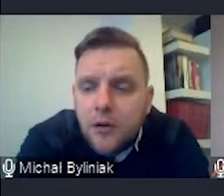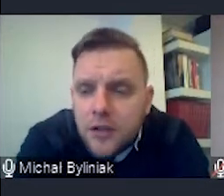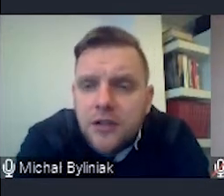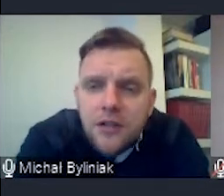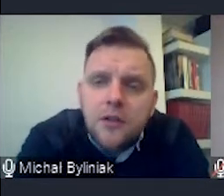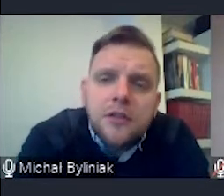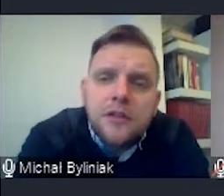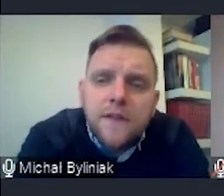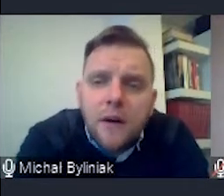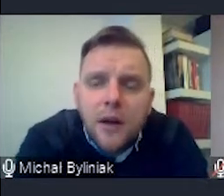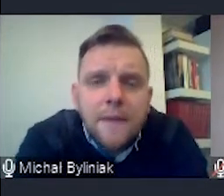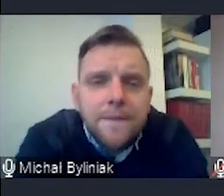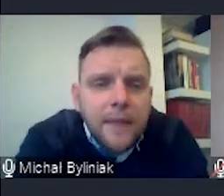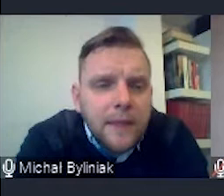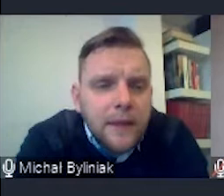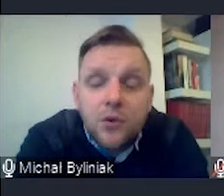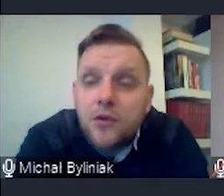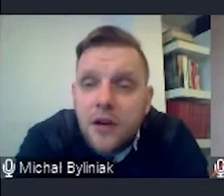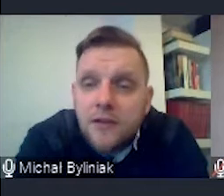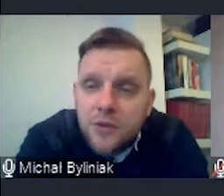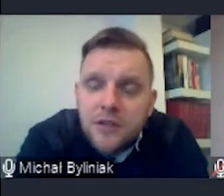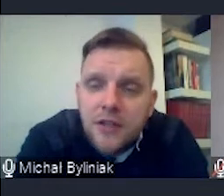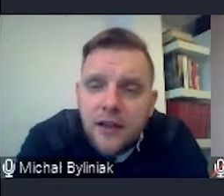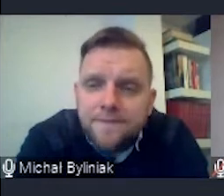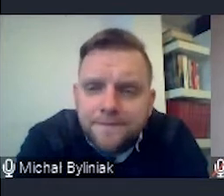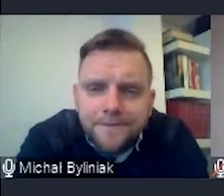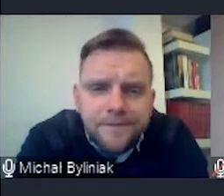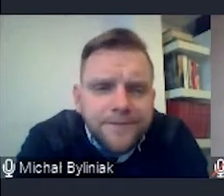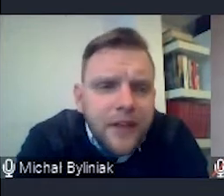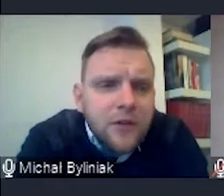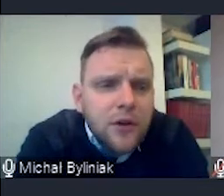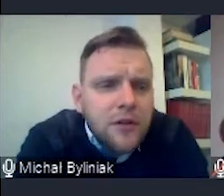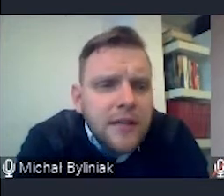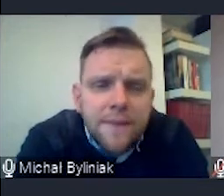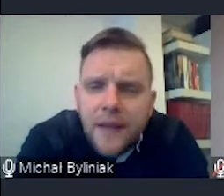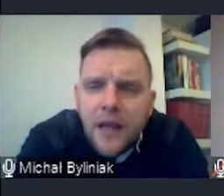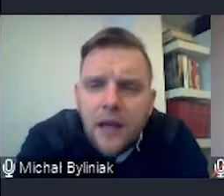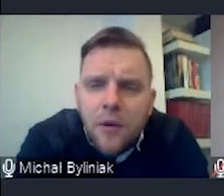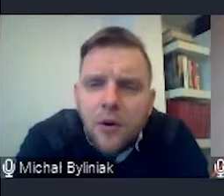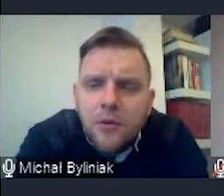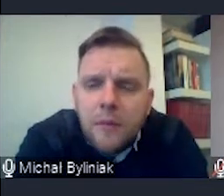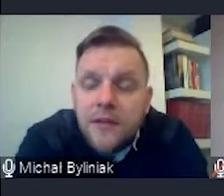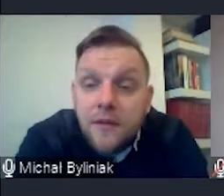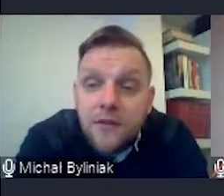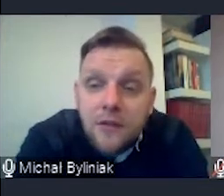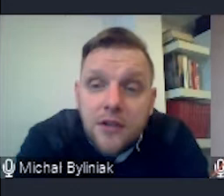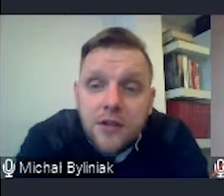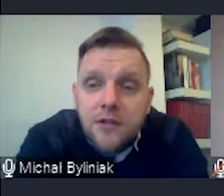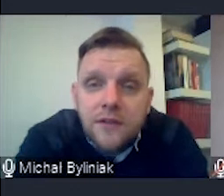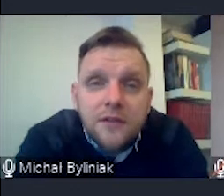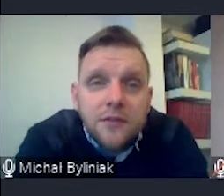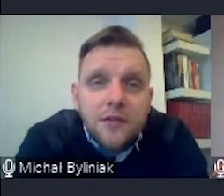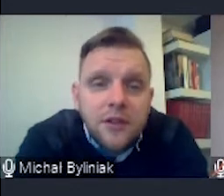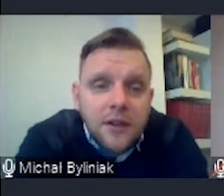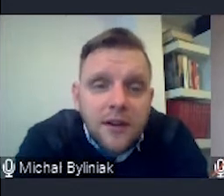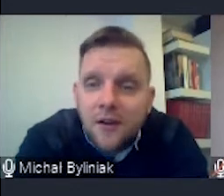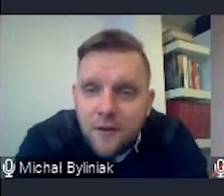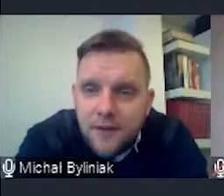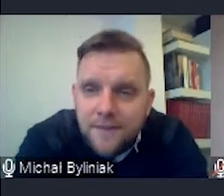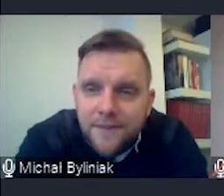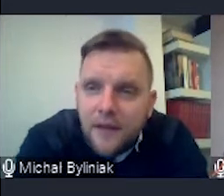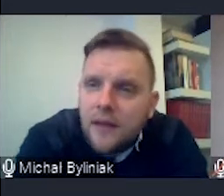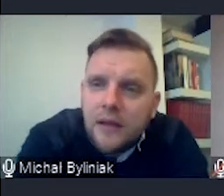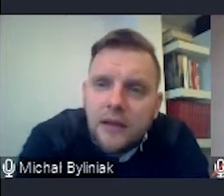chociaż te środki trwałe, już od razu przestrzegam, nie do końca mogą nam pasować do naszej rzeczywistości krajowej.